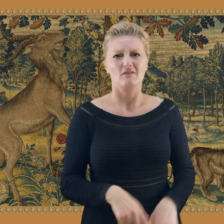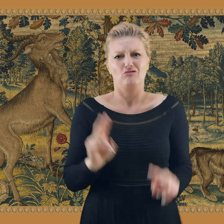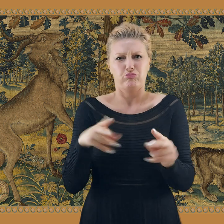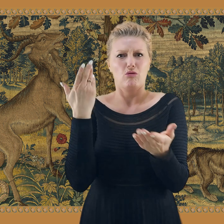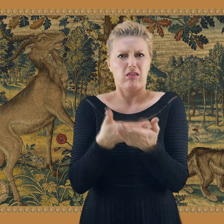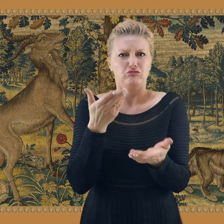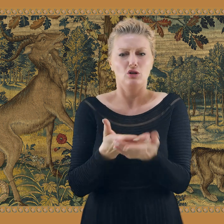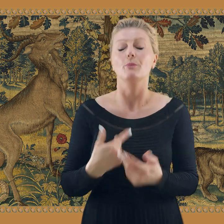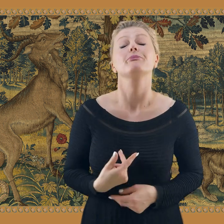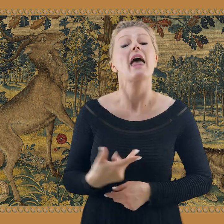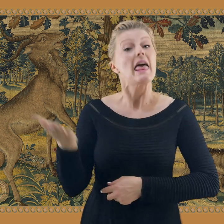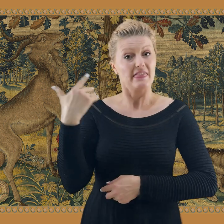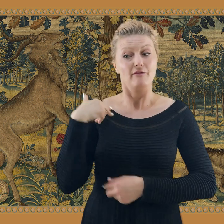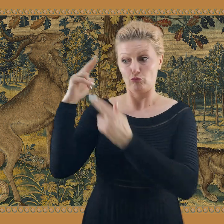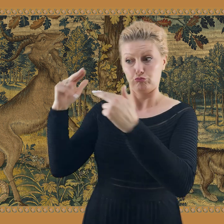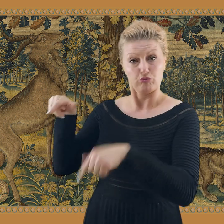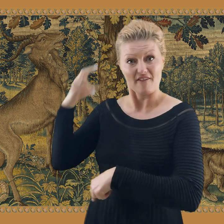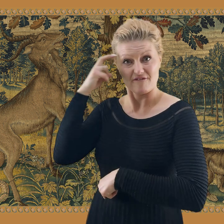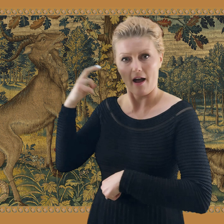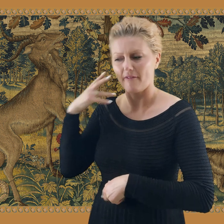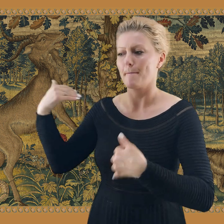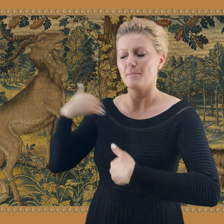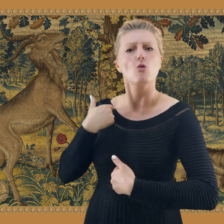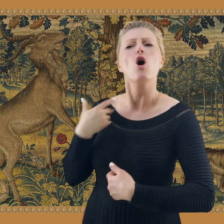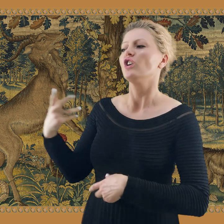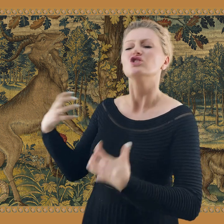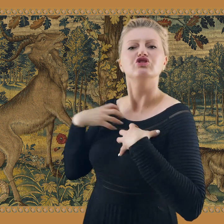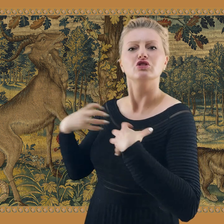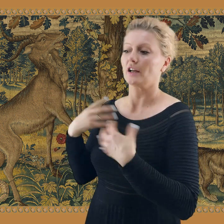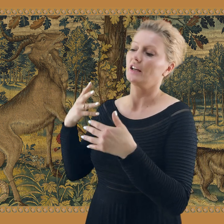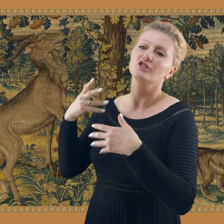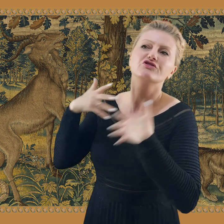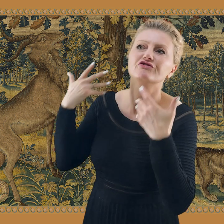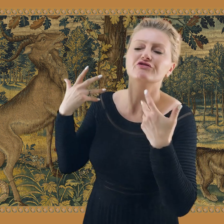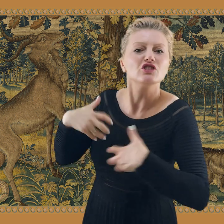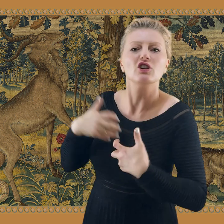Tapiserie wawelskie powstawały w latach 1550–1560 w zakładach artystycznych w Brukseli.